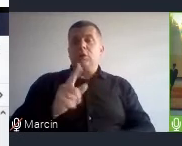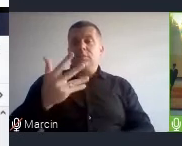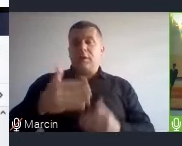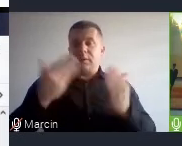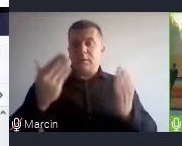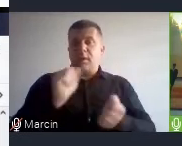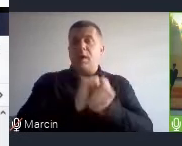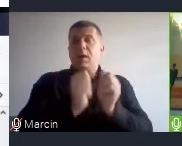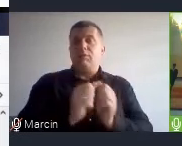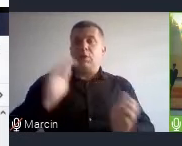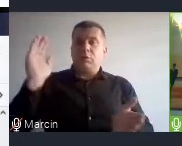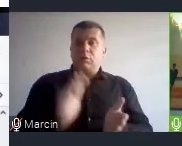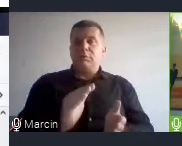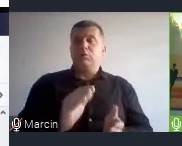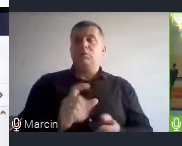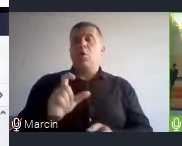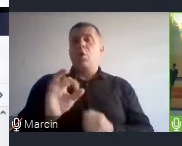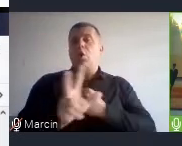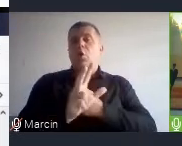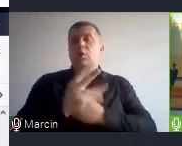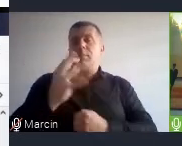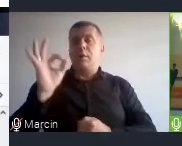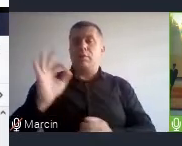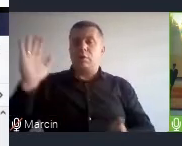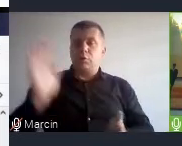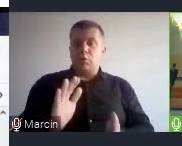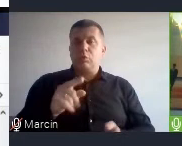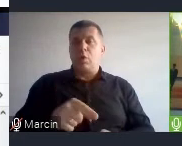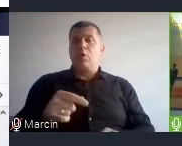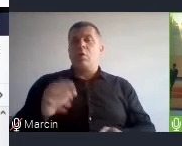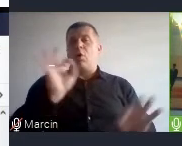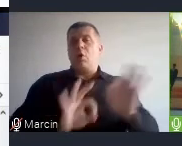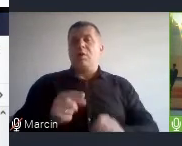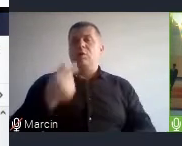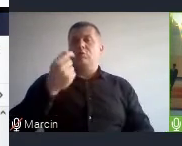albo skrócono go o co najmniej o osiemdziesiąt 5% – należy się korekta 100.